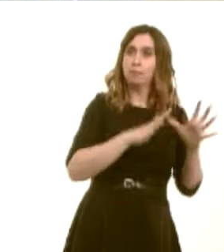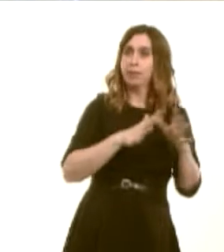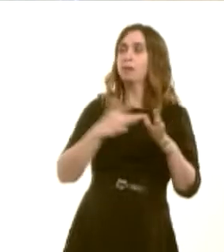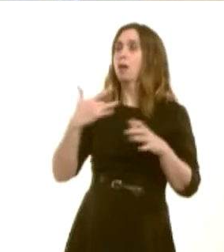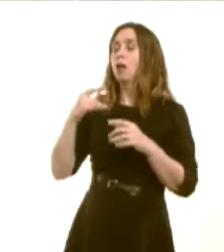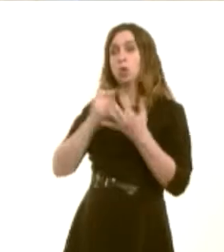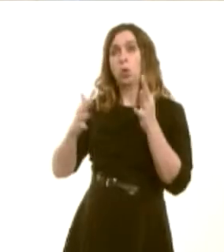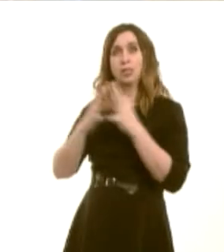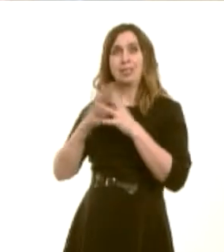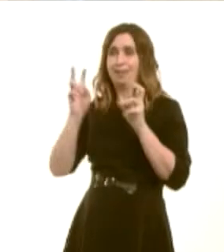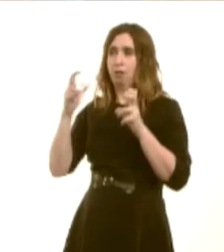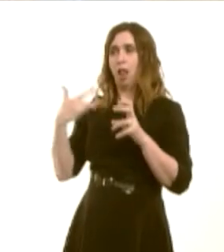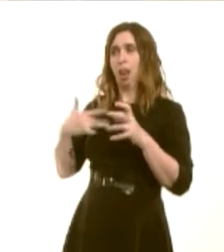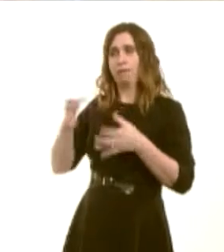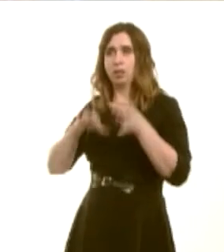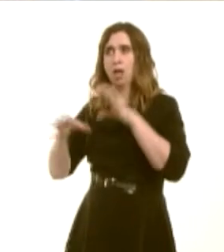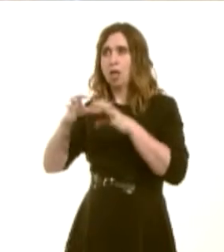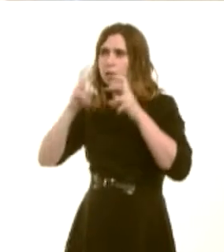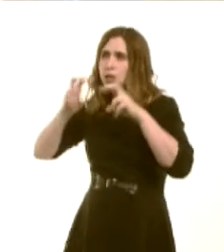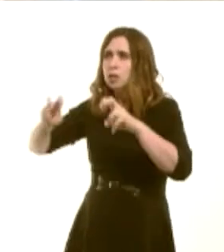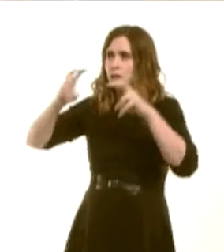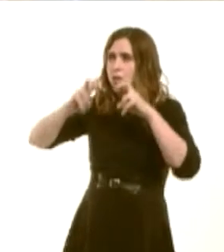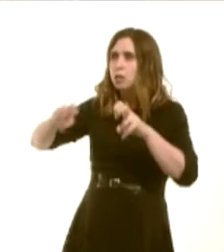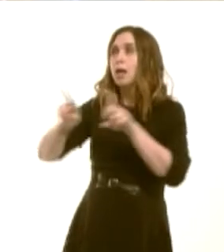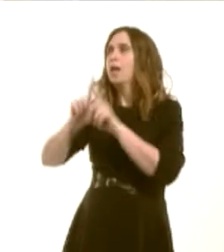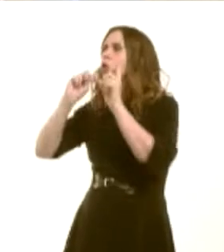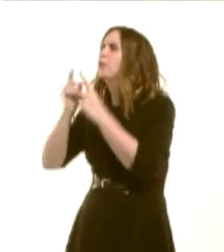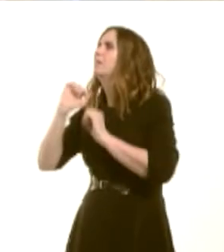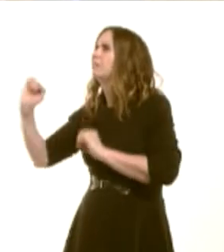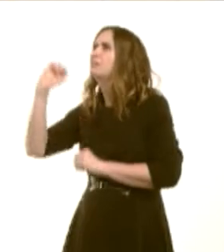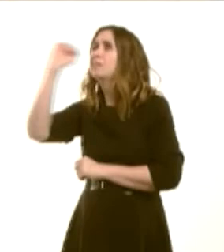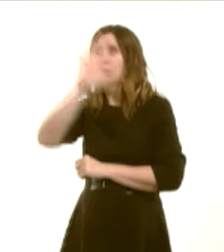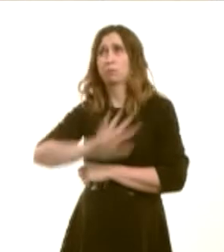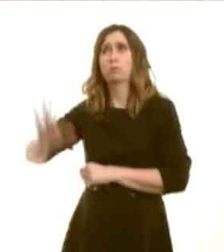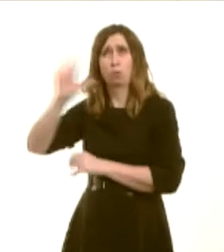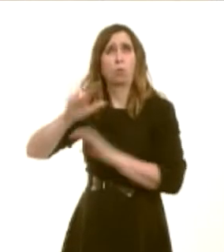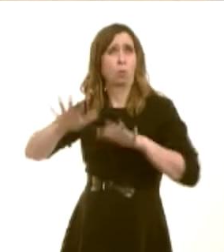being done in other universitiesóin all our other universities in Walesóin terms of making